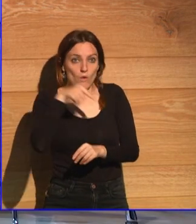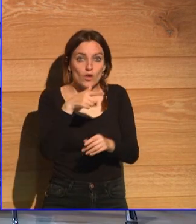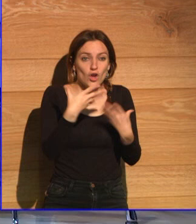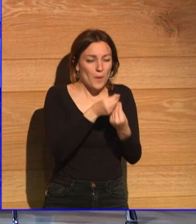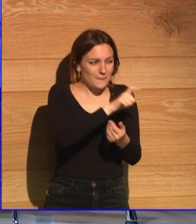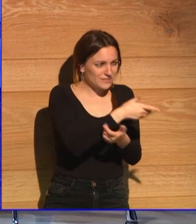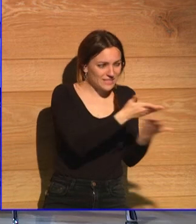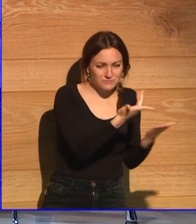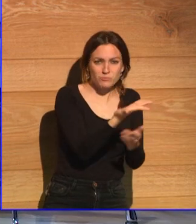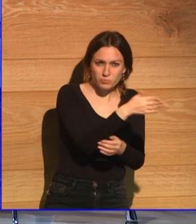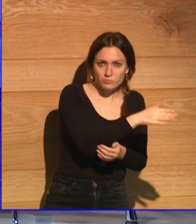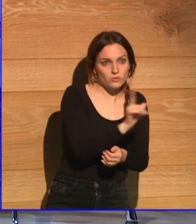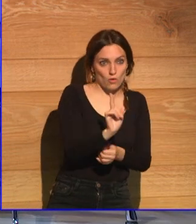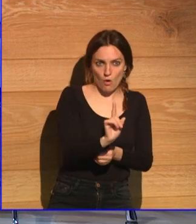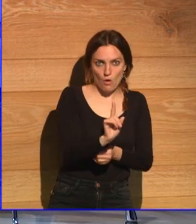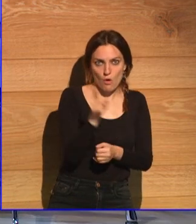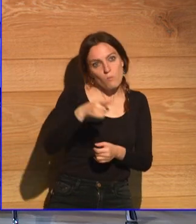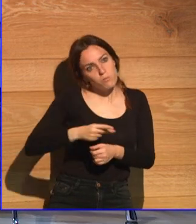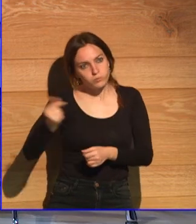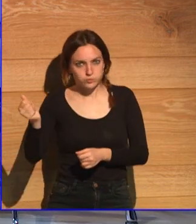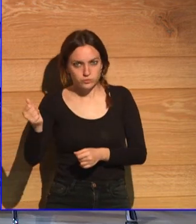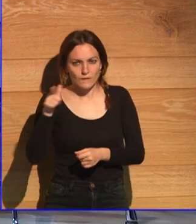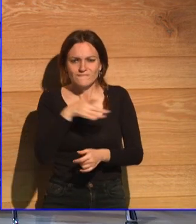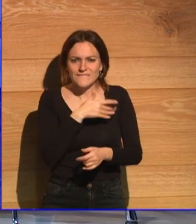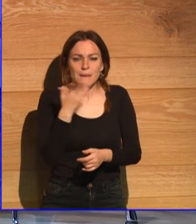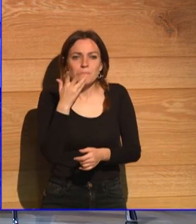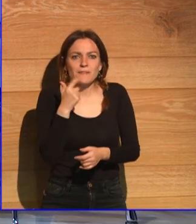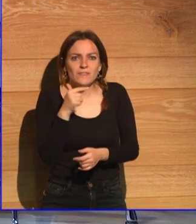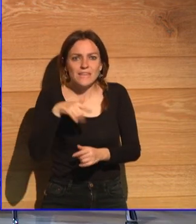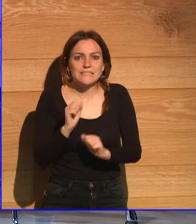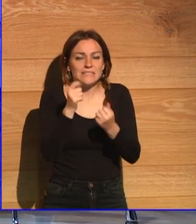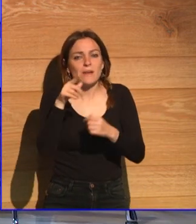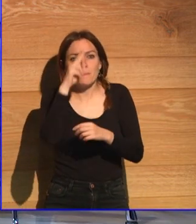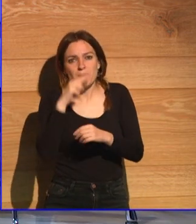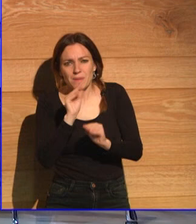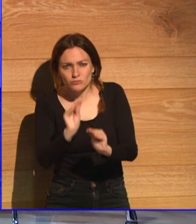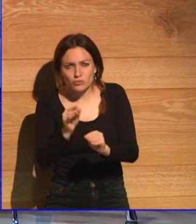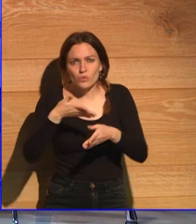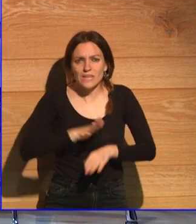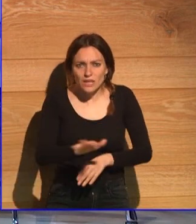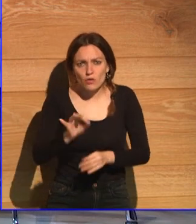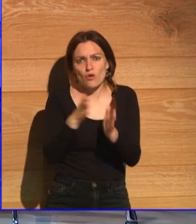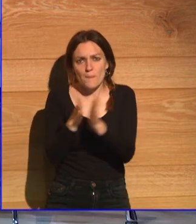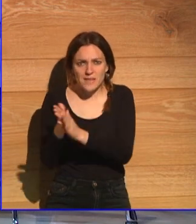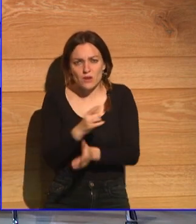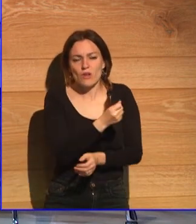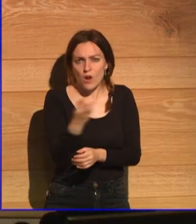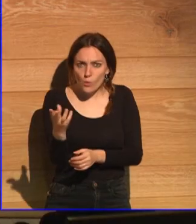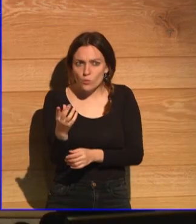De hecho, ha preferido salvar a su padre, a su hijo, a unos cuantos compañeros, minimizar los daños.